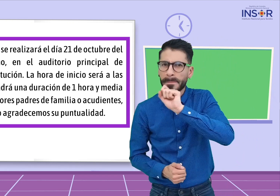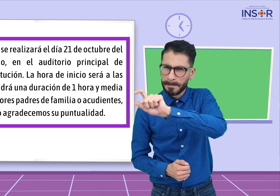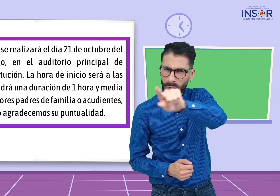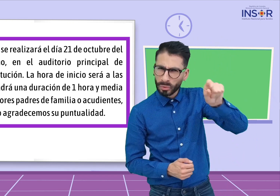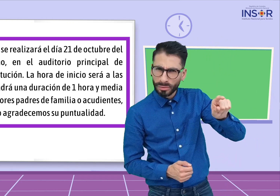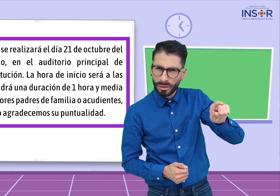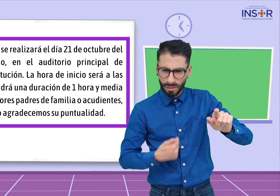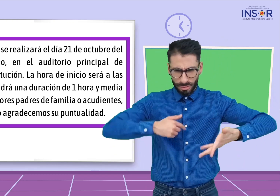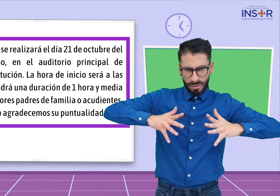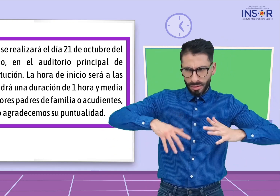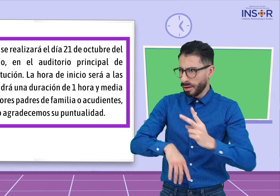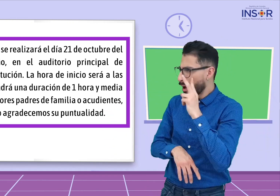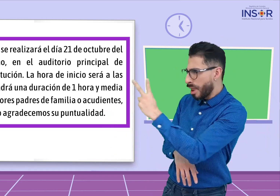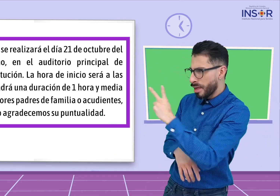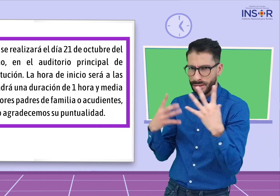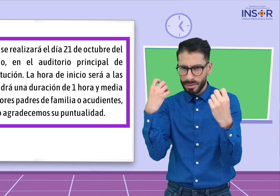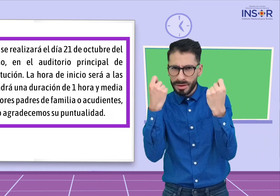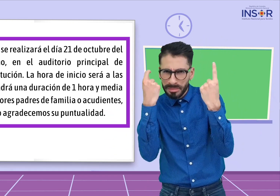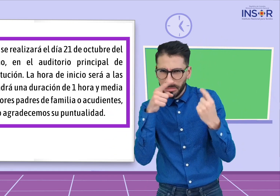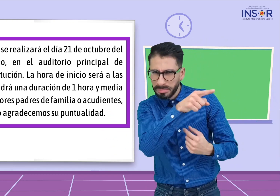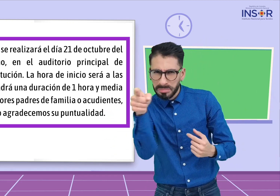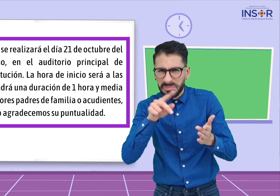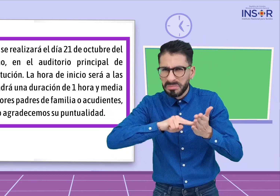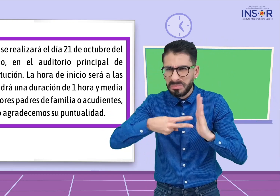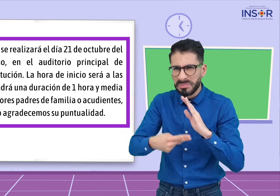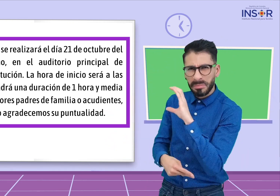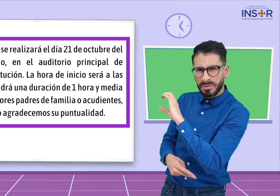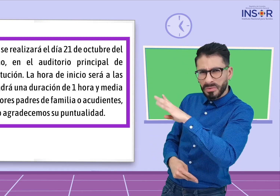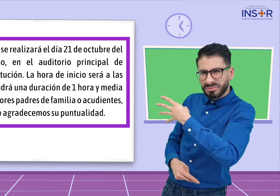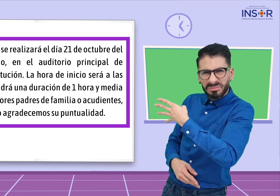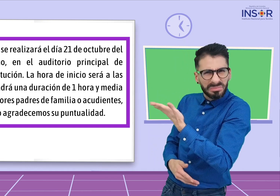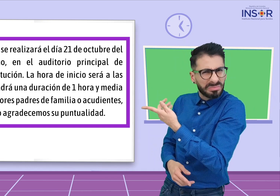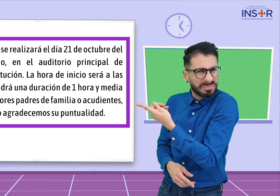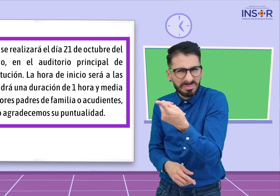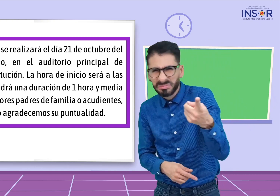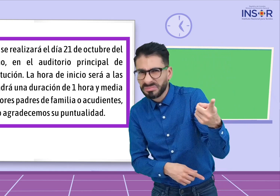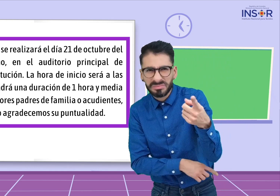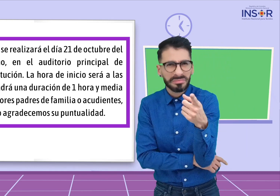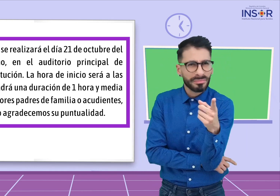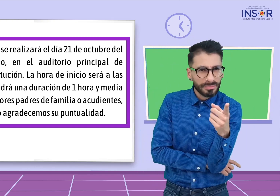¿Comprendieron lo que acabamos de leer? ¿Qué se entiende en esta parte?